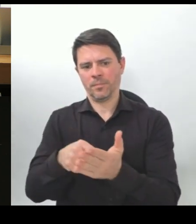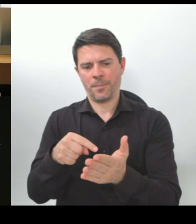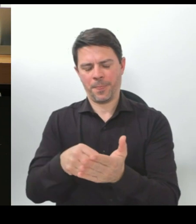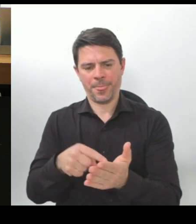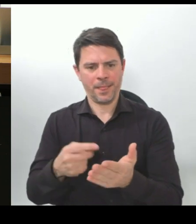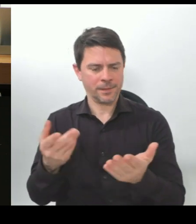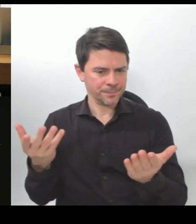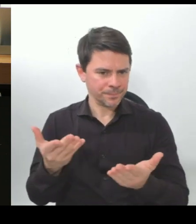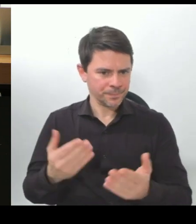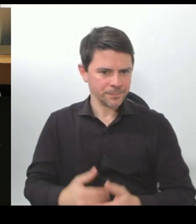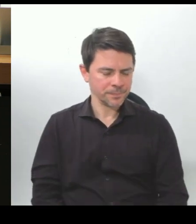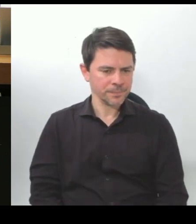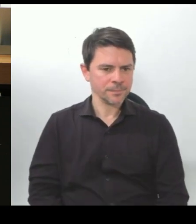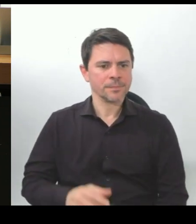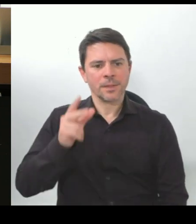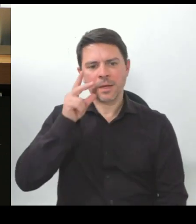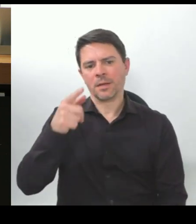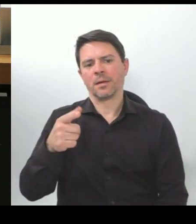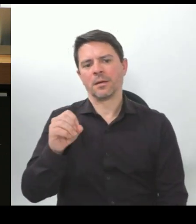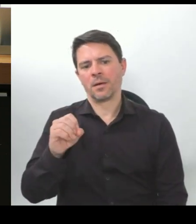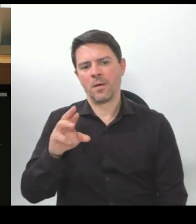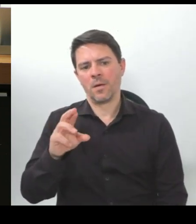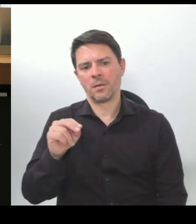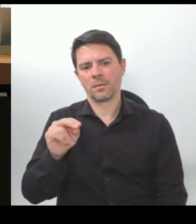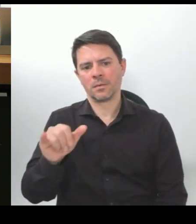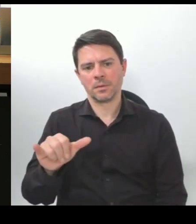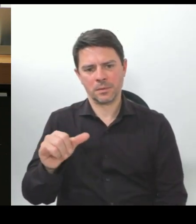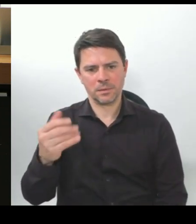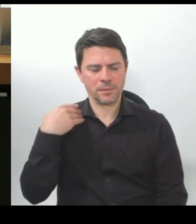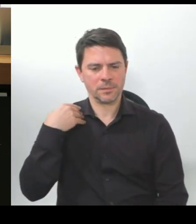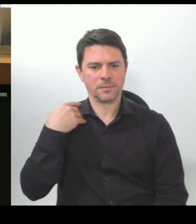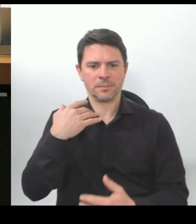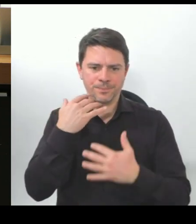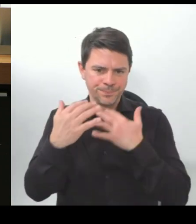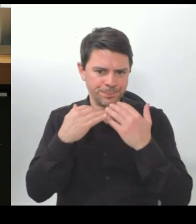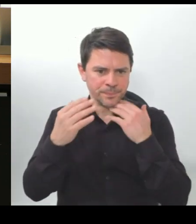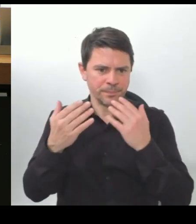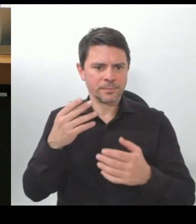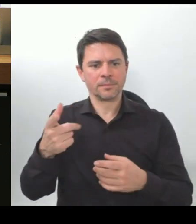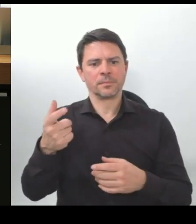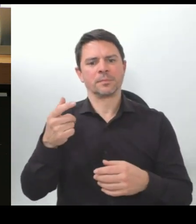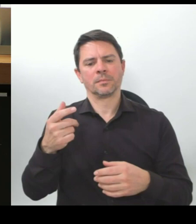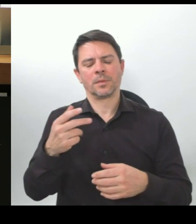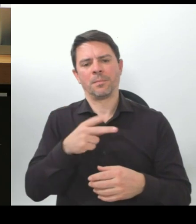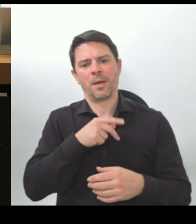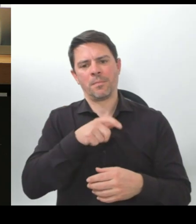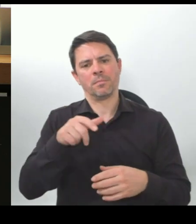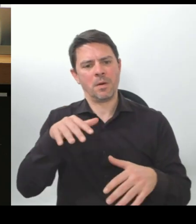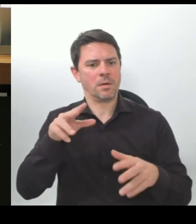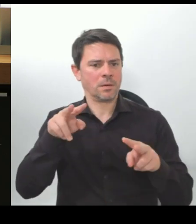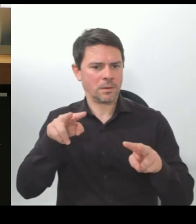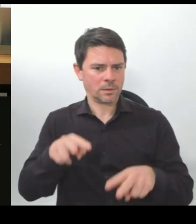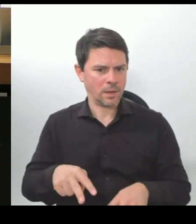Recht darauf haben, dass es endlich eine konkurrenzfähige und verfassungskonforme Besoldung gibt. Das sind wir den Mitarbeiterin und Mitarbeiter schuldig und